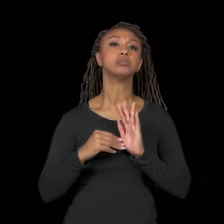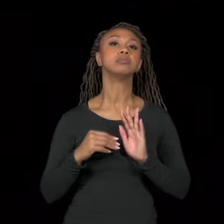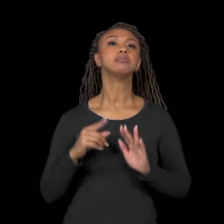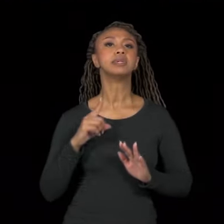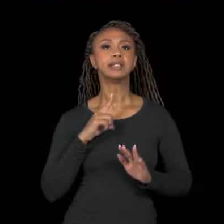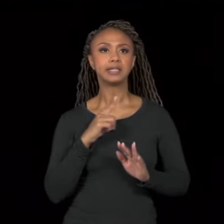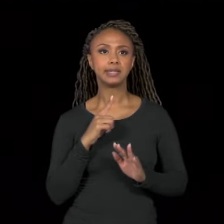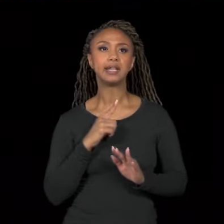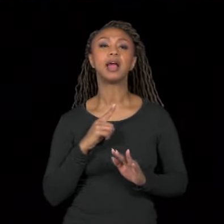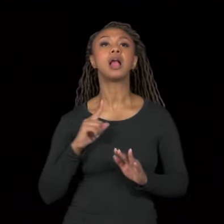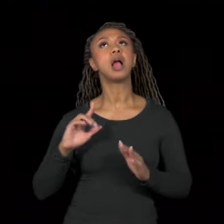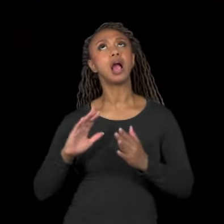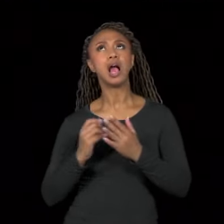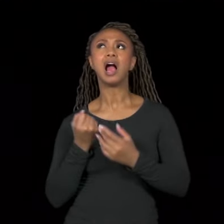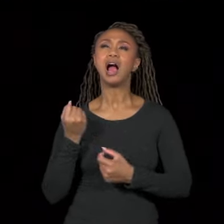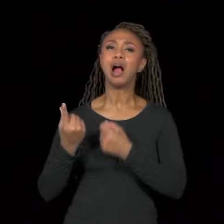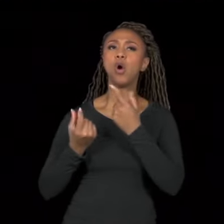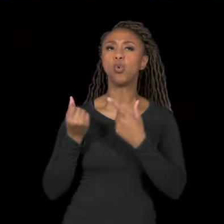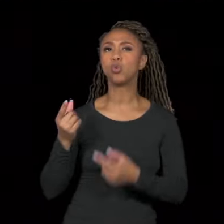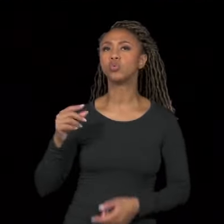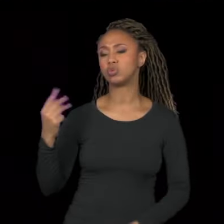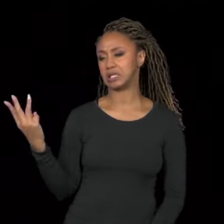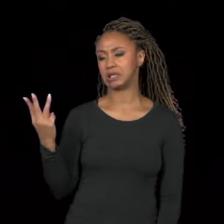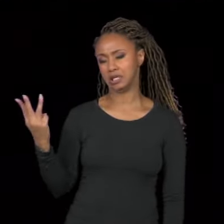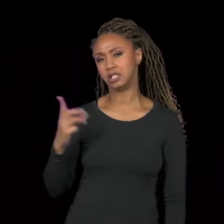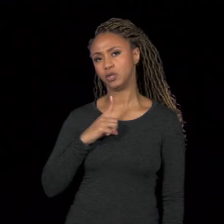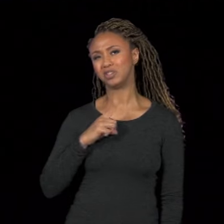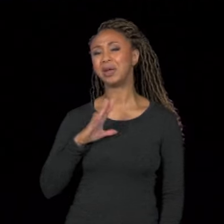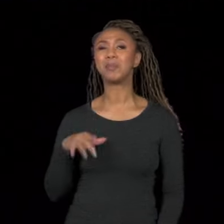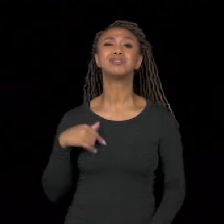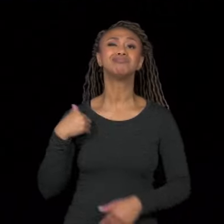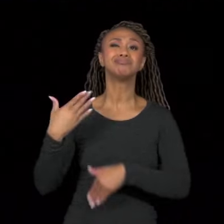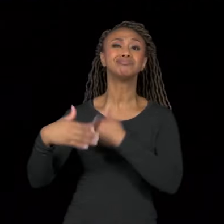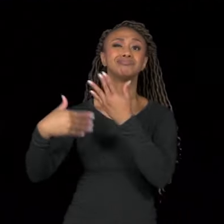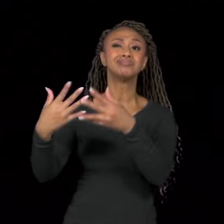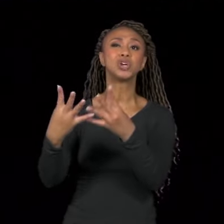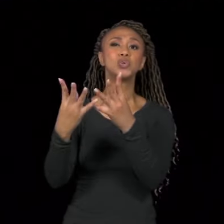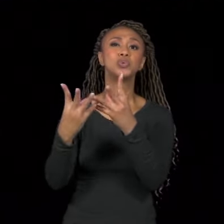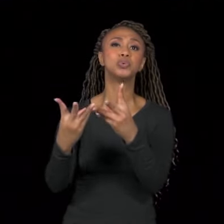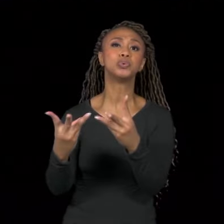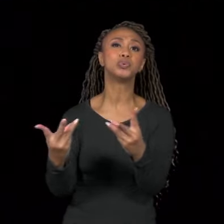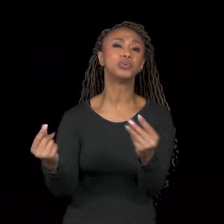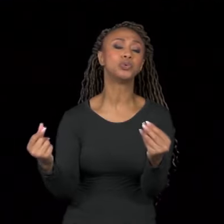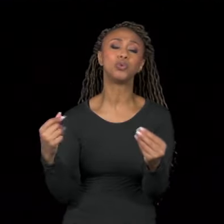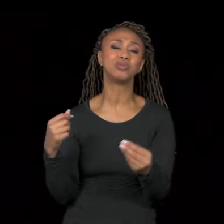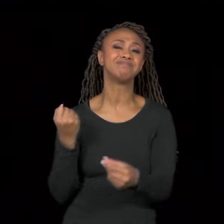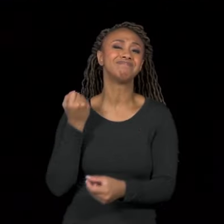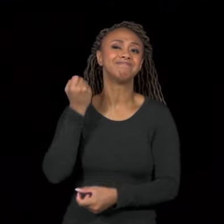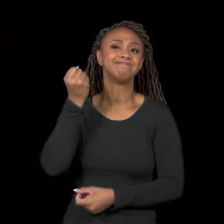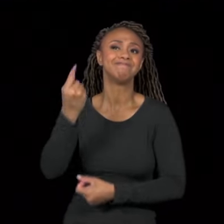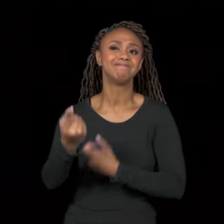TERNÁRIOS, MAS NA IMPLEMENTAÇÃO NORMALMENTE ISSO VAI SE DESFAZER. VÃO PERCEBER QUE É MUITO RARO QUE A GENTE TENHA RELACIONAMENTOS TERNÁRIO,